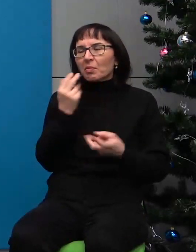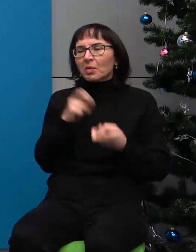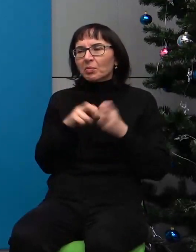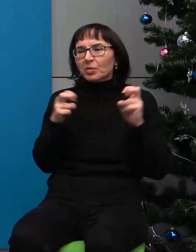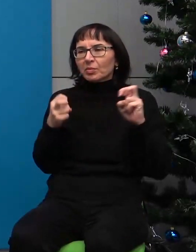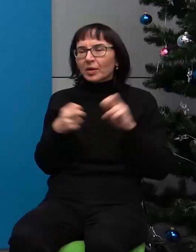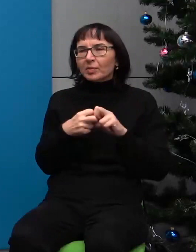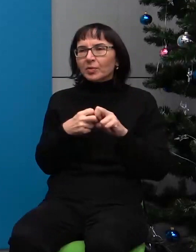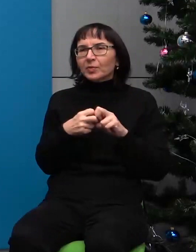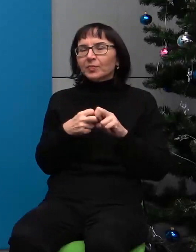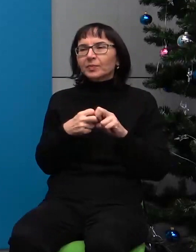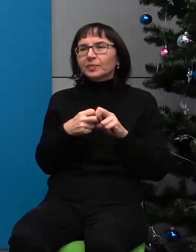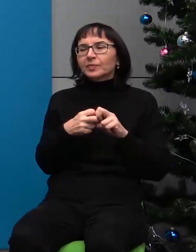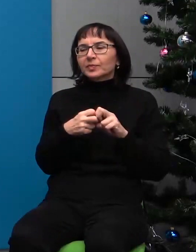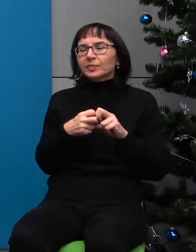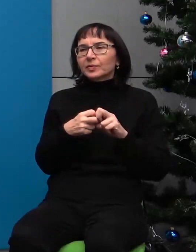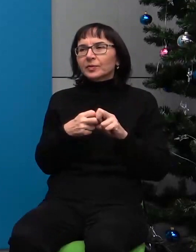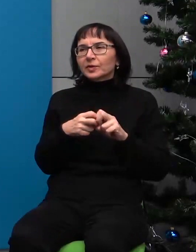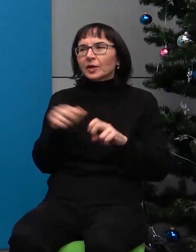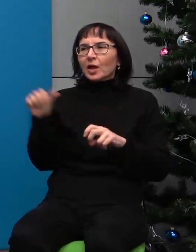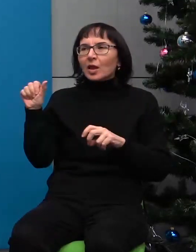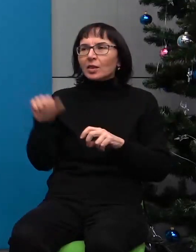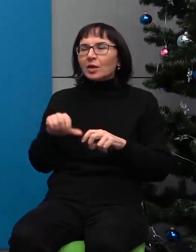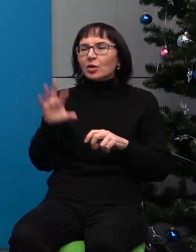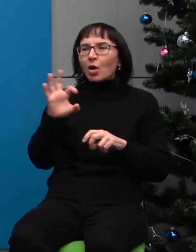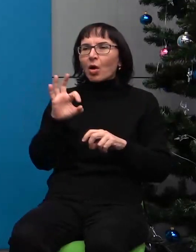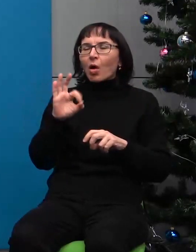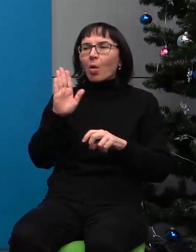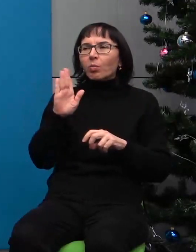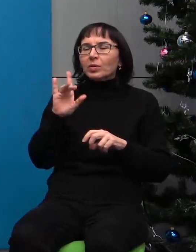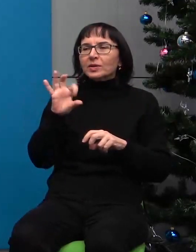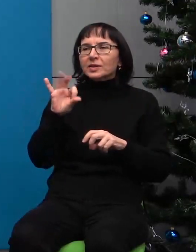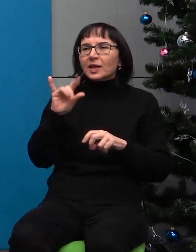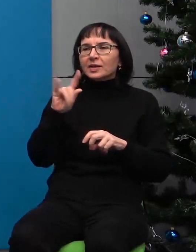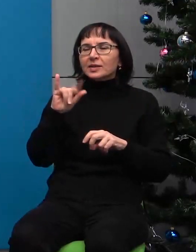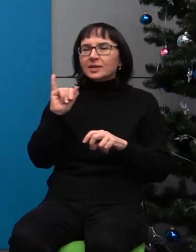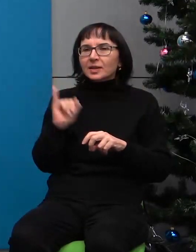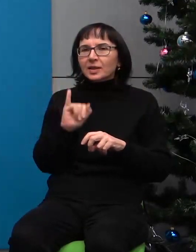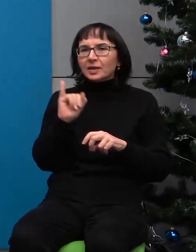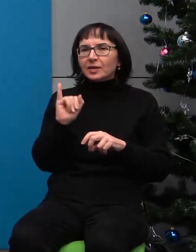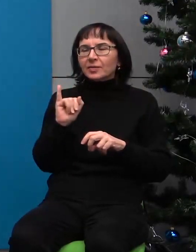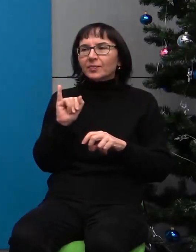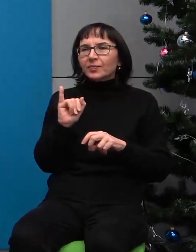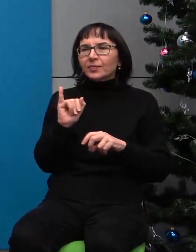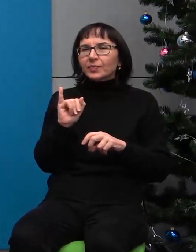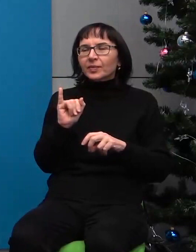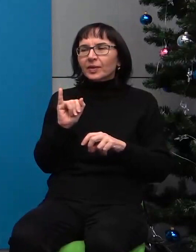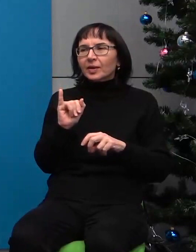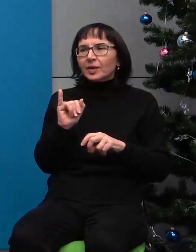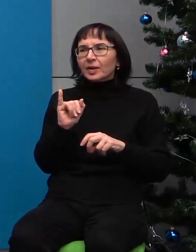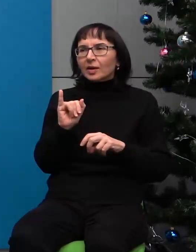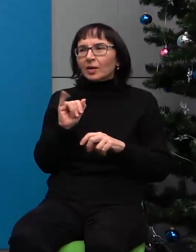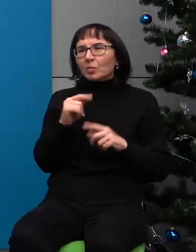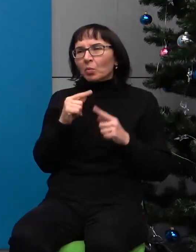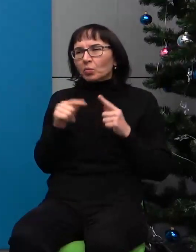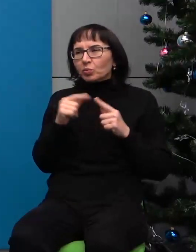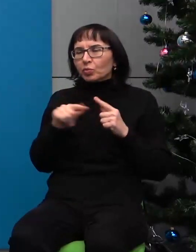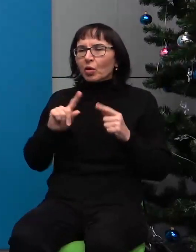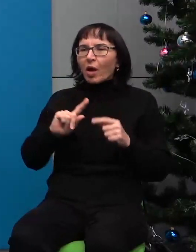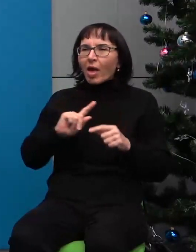Tysiąc obsesji, czyli woźniak w wydaniu okołobyczajowym z nutką erotyczną, tak? Można tak powiedzieć?